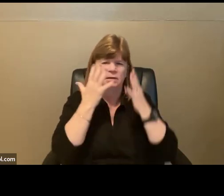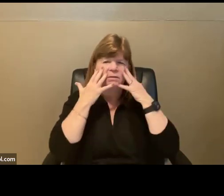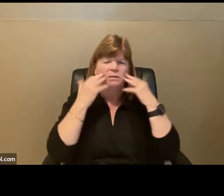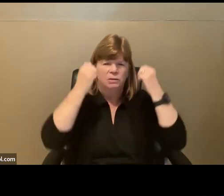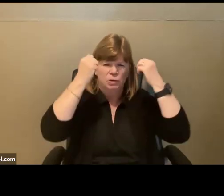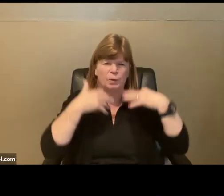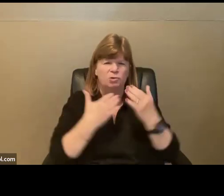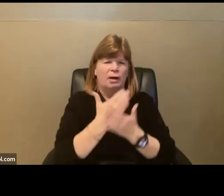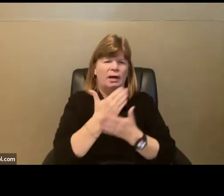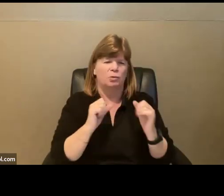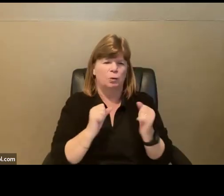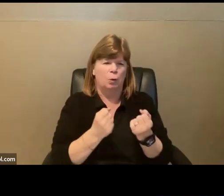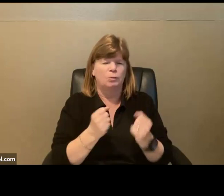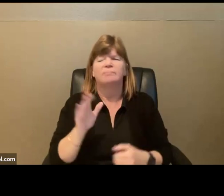Hay medicamentos para tratar la disreflexia.